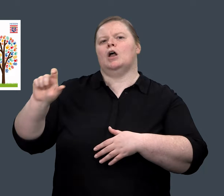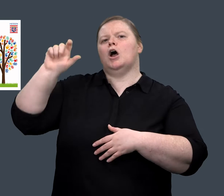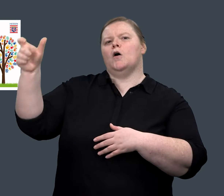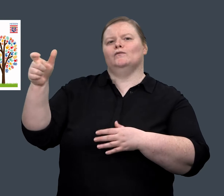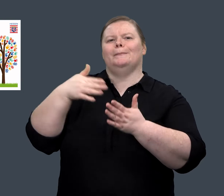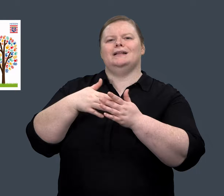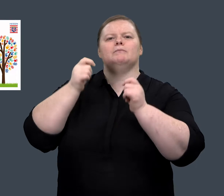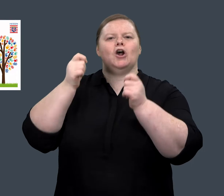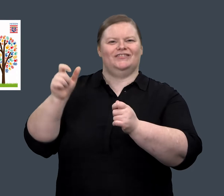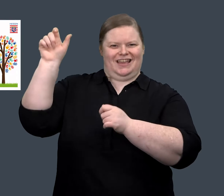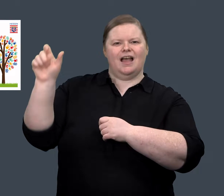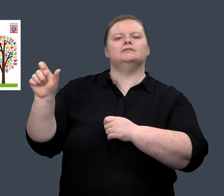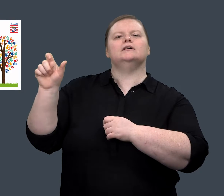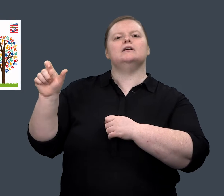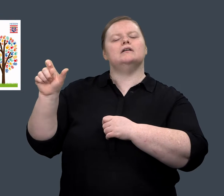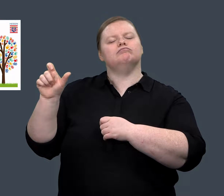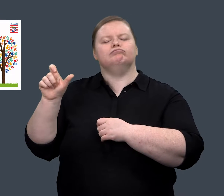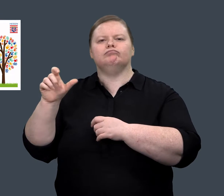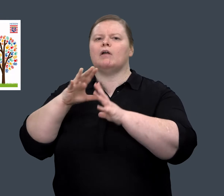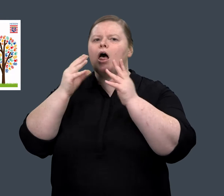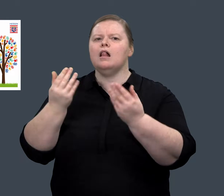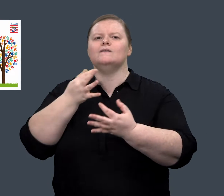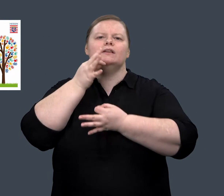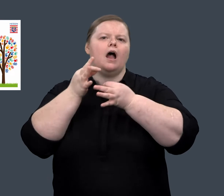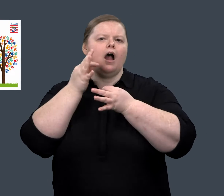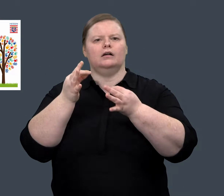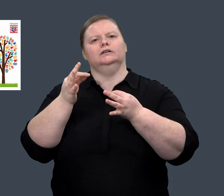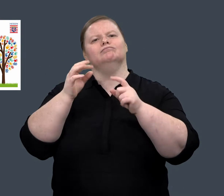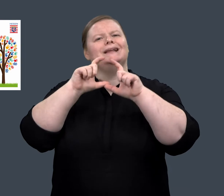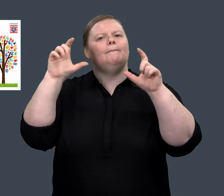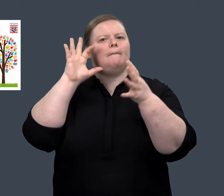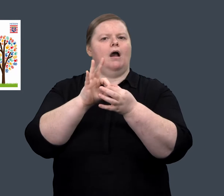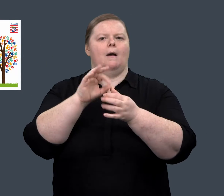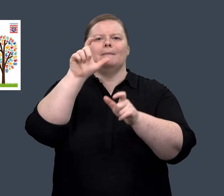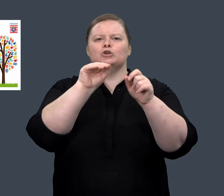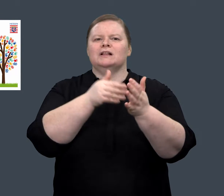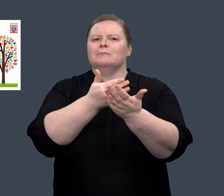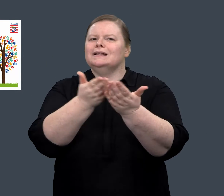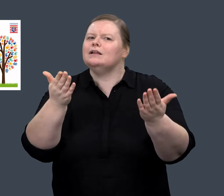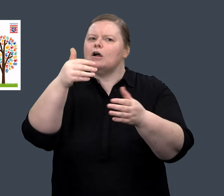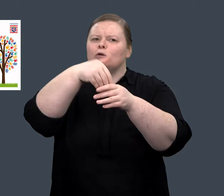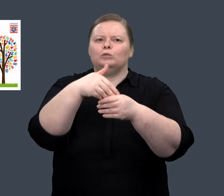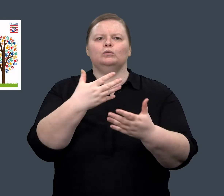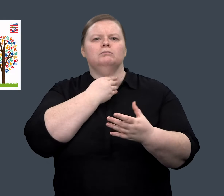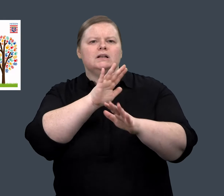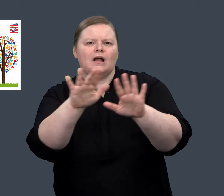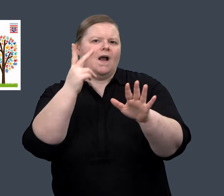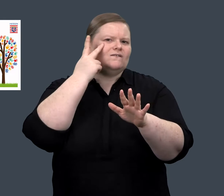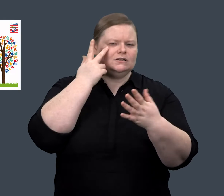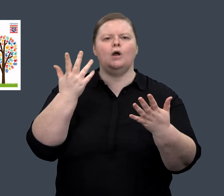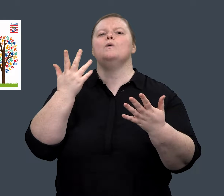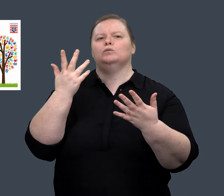bei allen wesentlichen Fragen, die die Belange